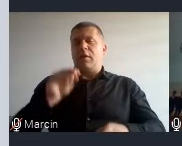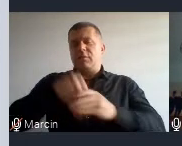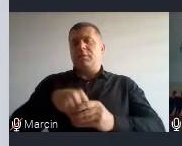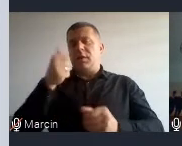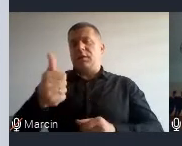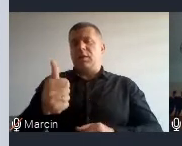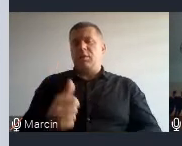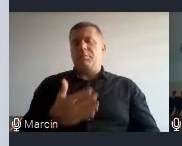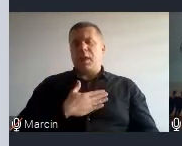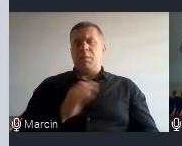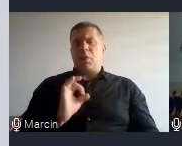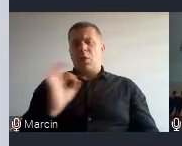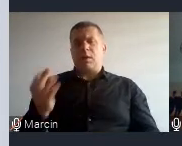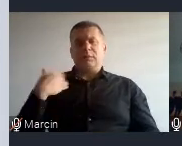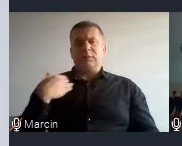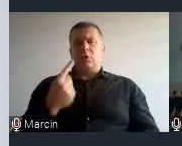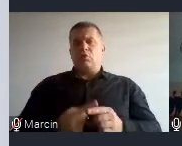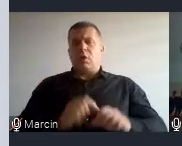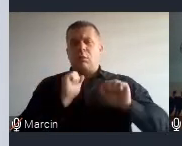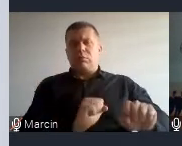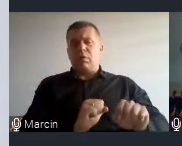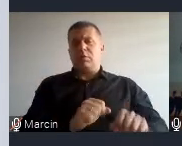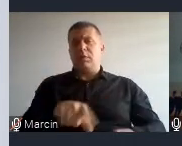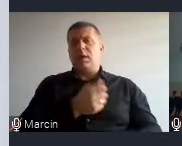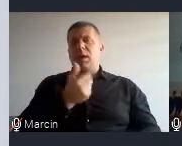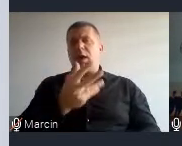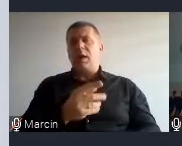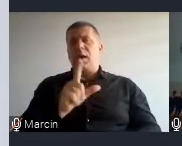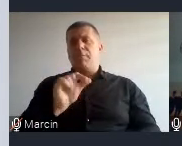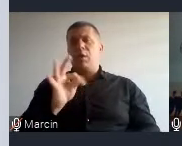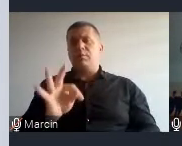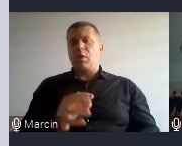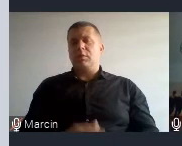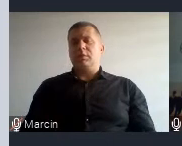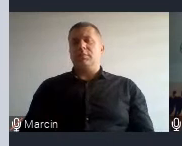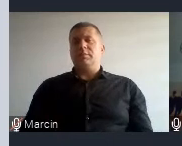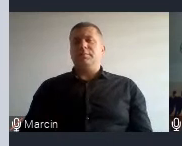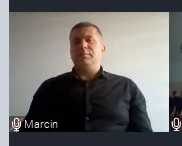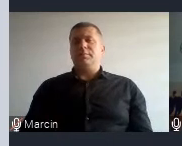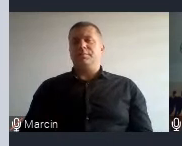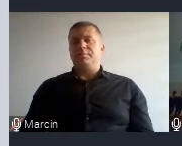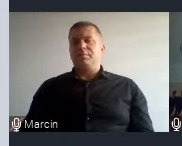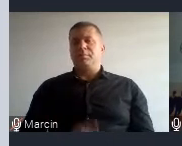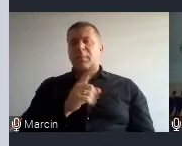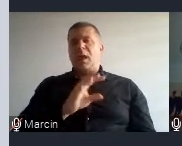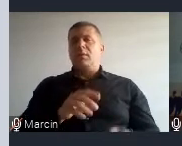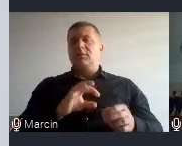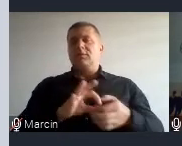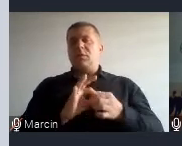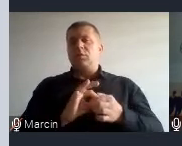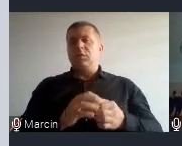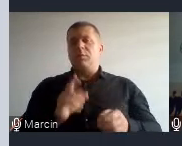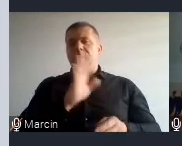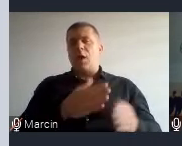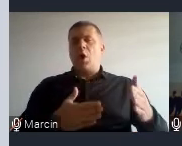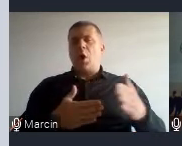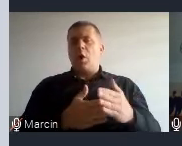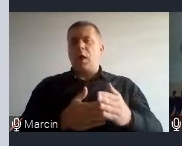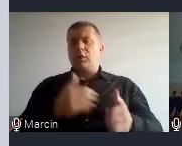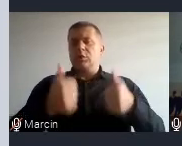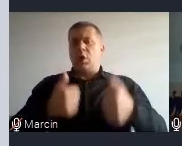Miałem okazję ostatnio bronić kilku podmiotów przed korektami finansowymi, związanymi właśnie z ograniczaniem konkurencji.